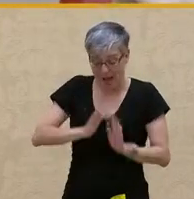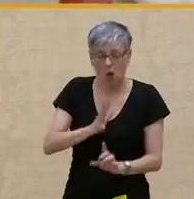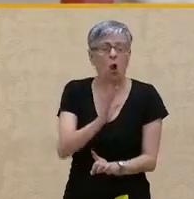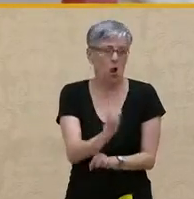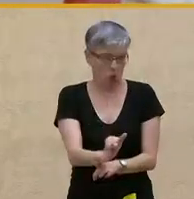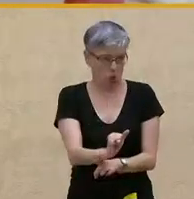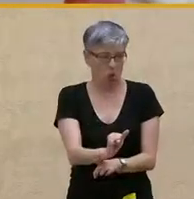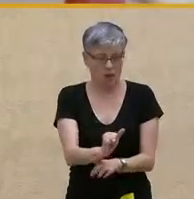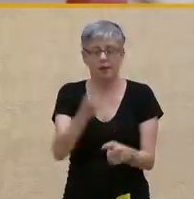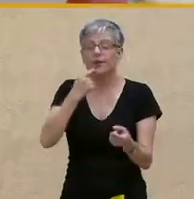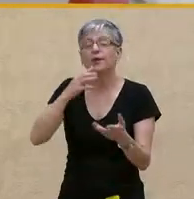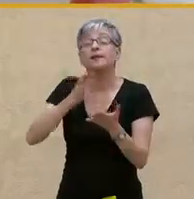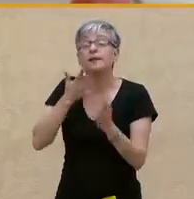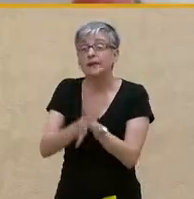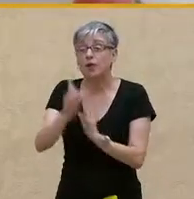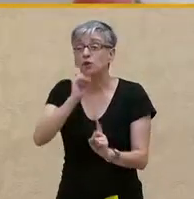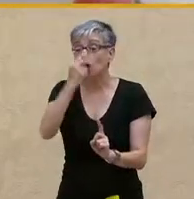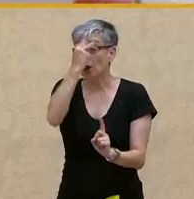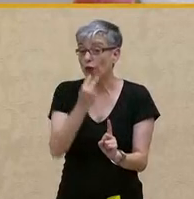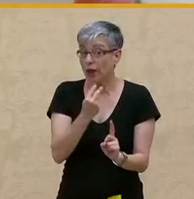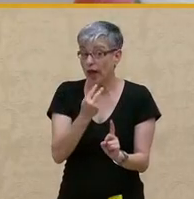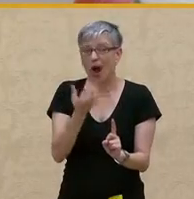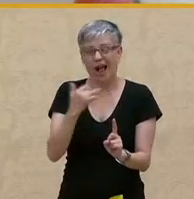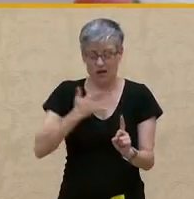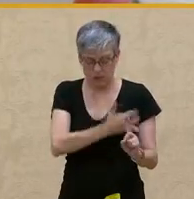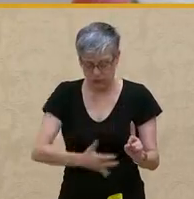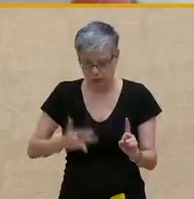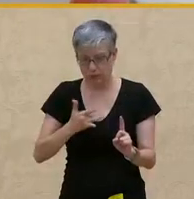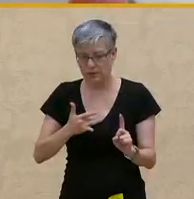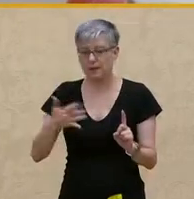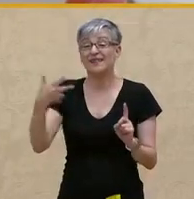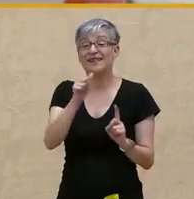tiene otras muchas cosas. Pero me voy a centrar rápidamente en lo que es el síndrome de Charge.